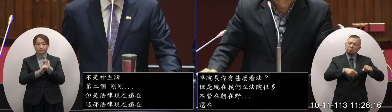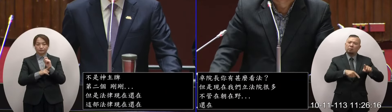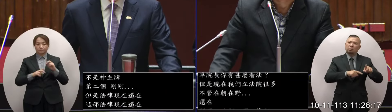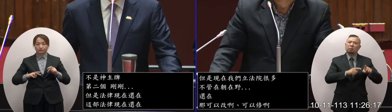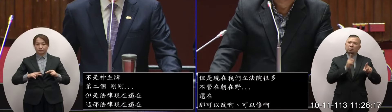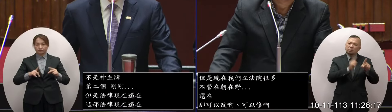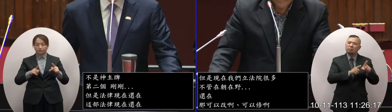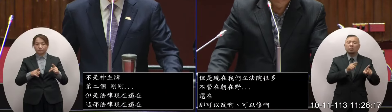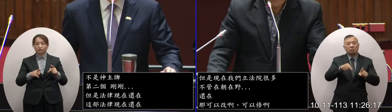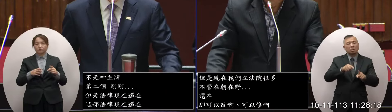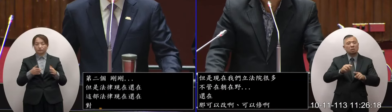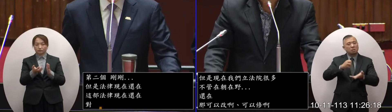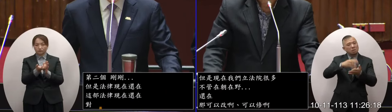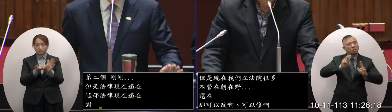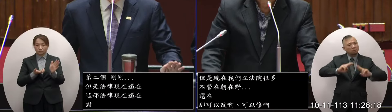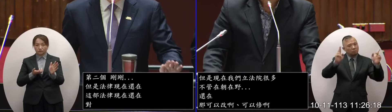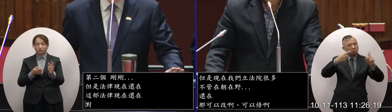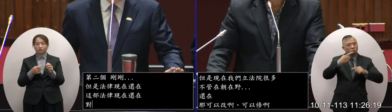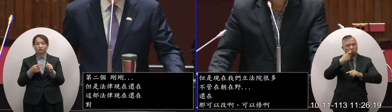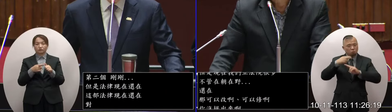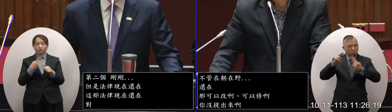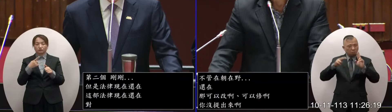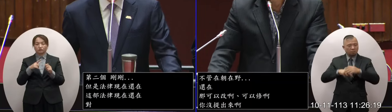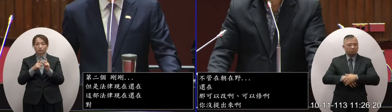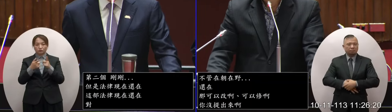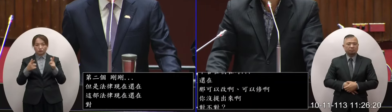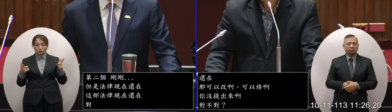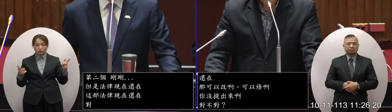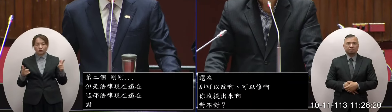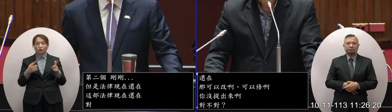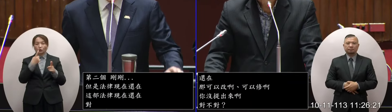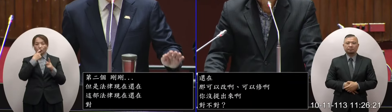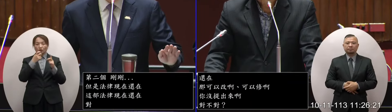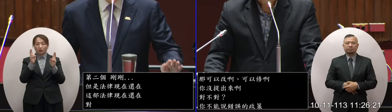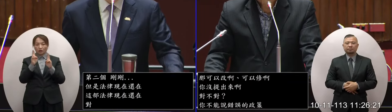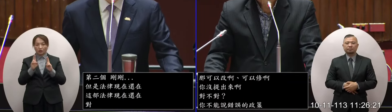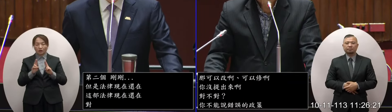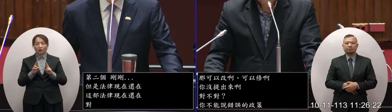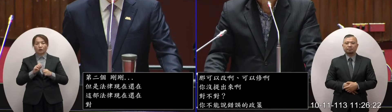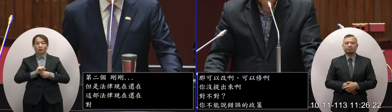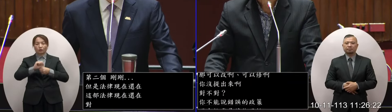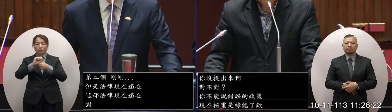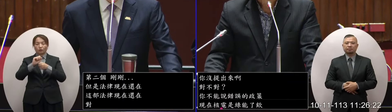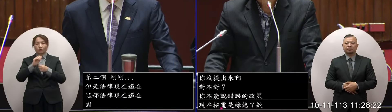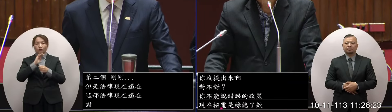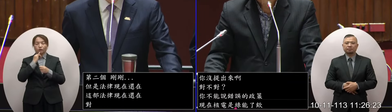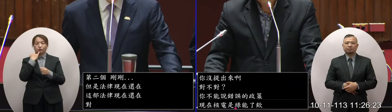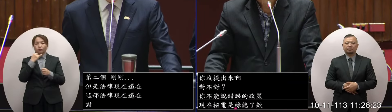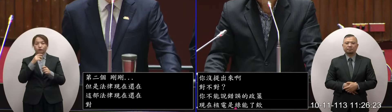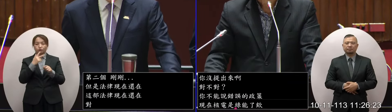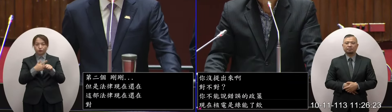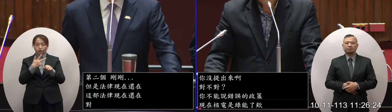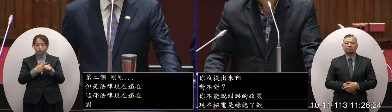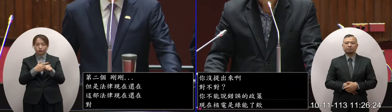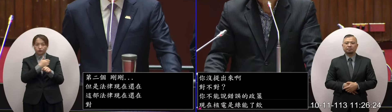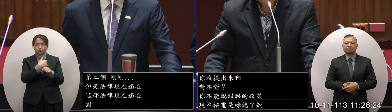這不是修法之前我們現在就是 多元的發展綠能 希望能夠進行這個 科技的儲能